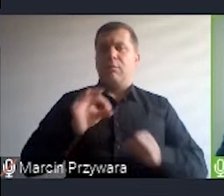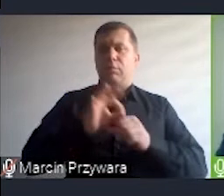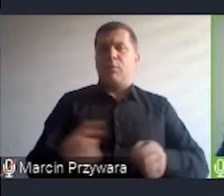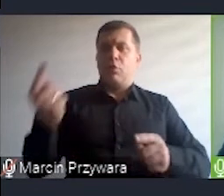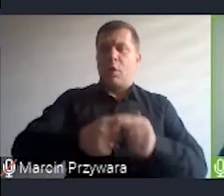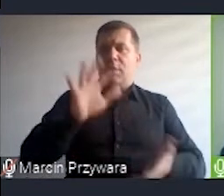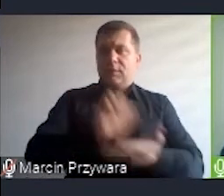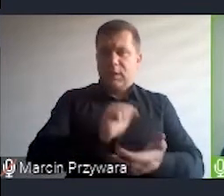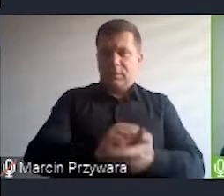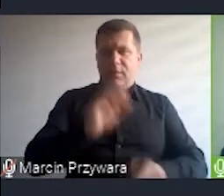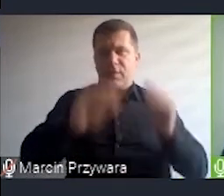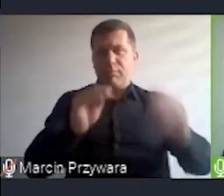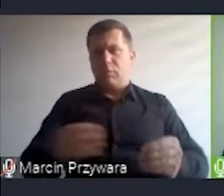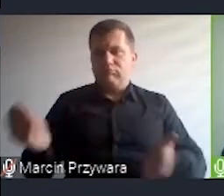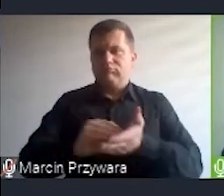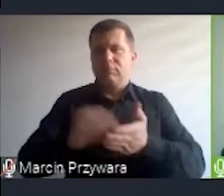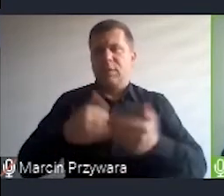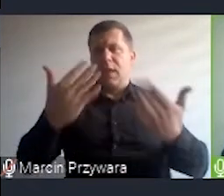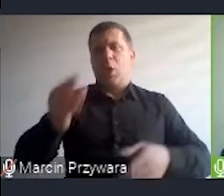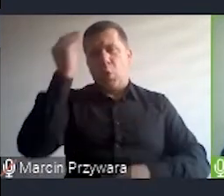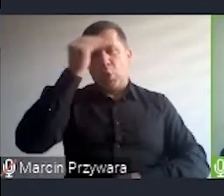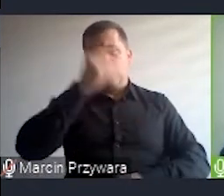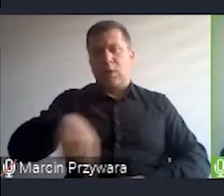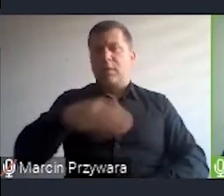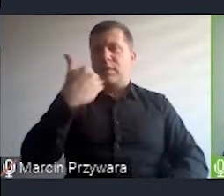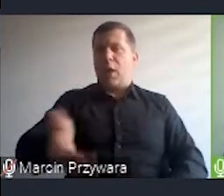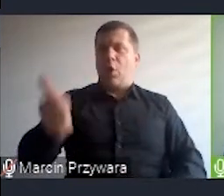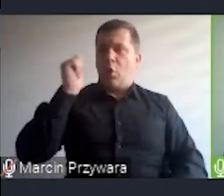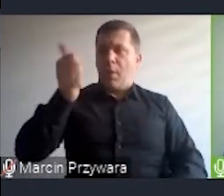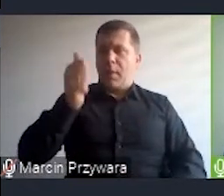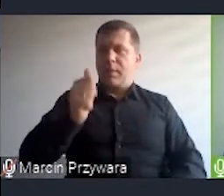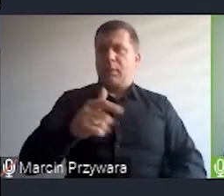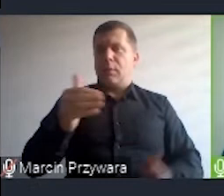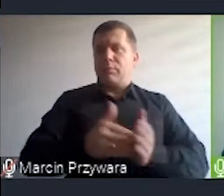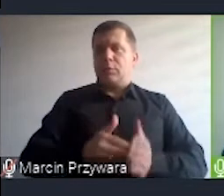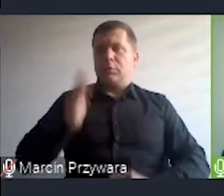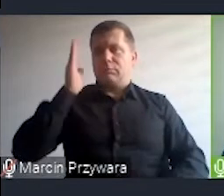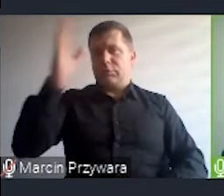i wyposażenie uczniów w kompetencje, które im będą potrzebne gdzieś tam dalej w życiu.